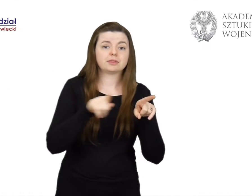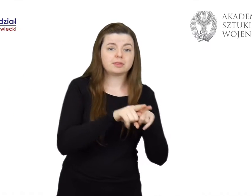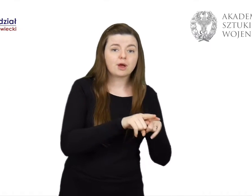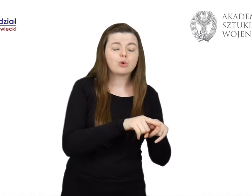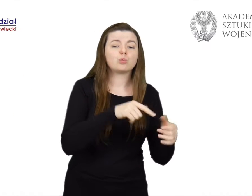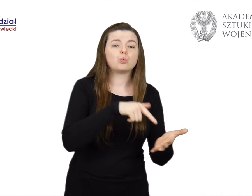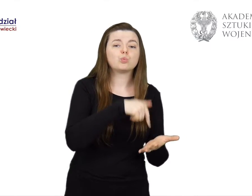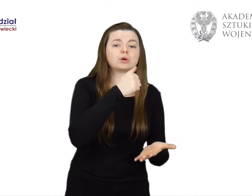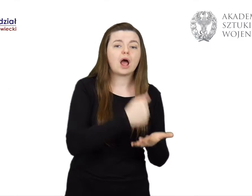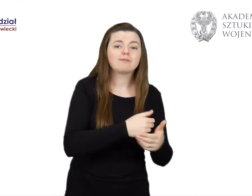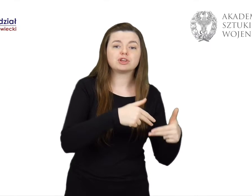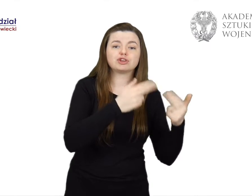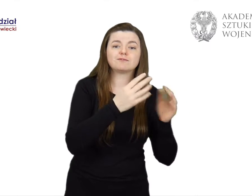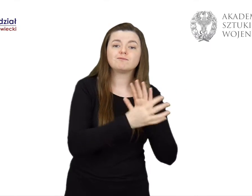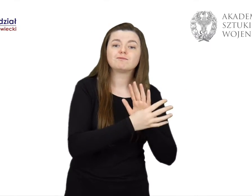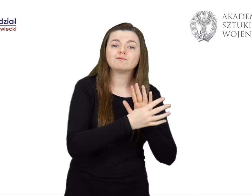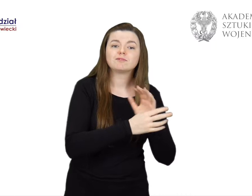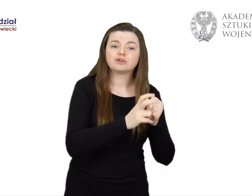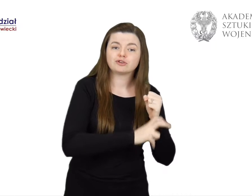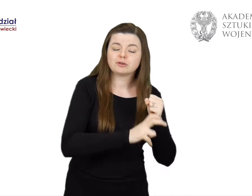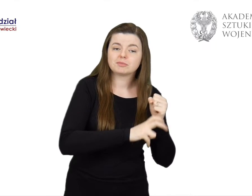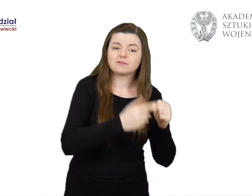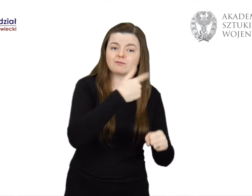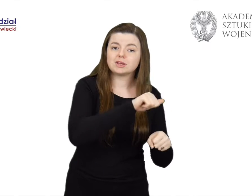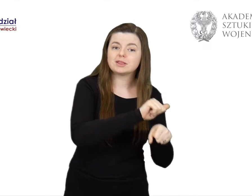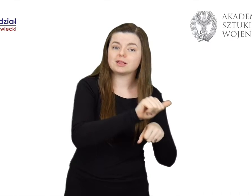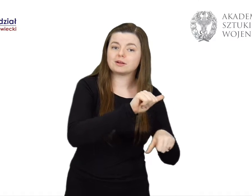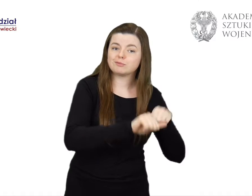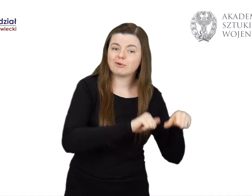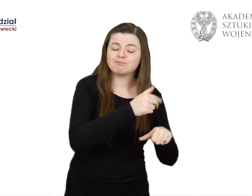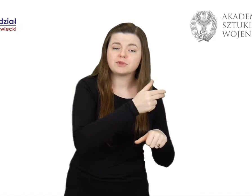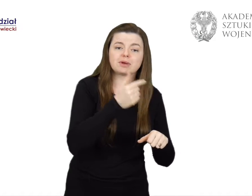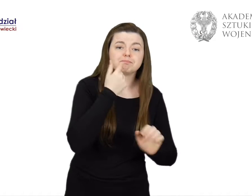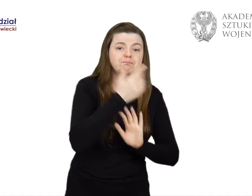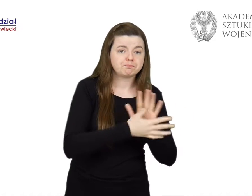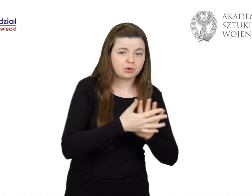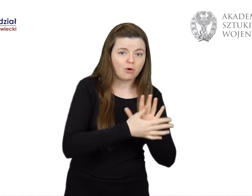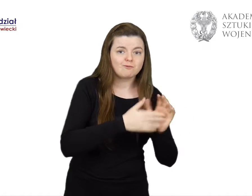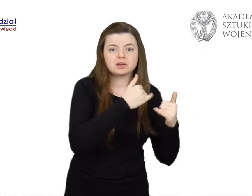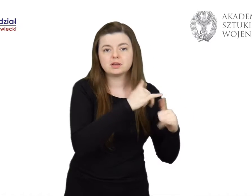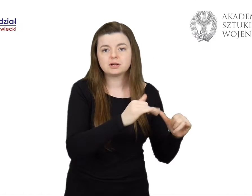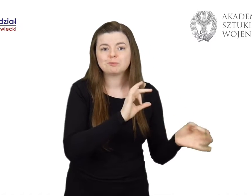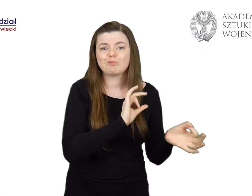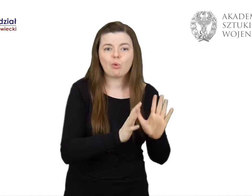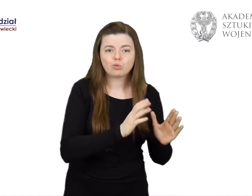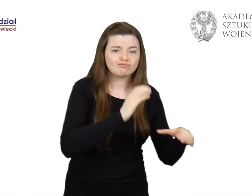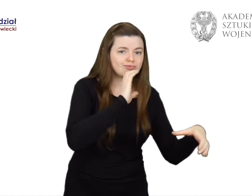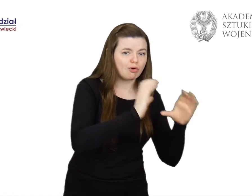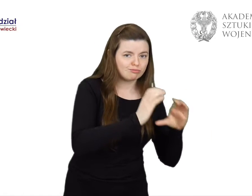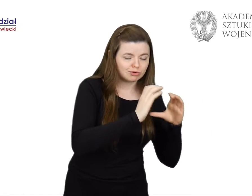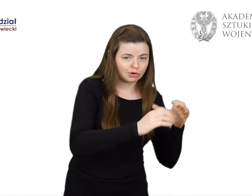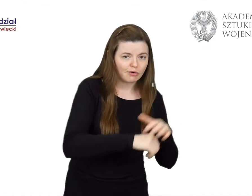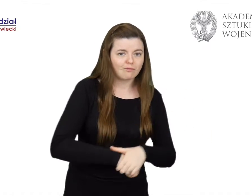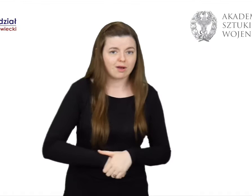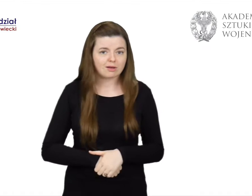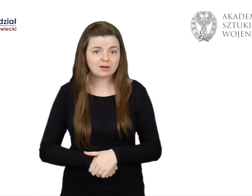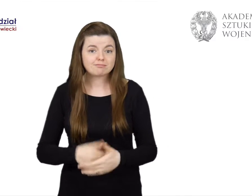oraz ustawy z dnia 19 sierpnia 2011 r. o języku migowym i innych środkach komunikowania się,